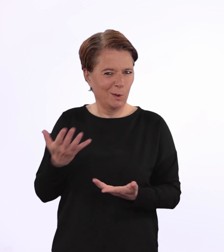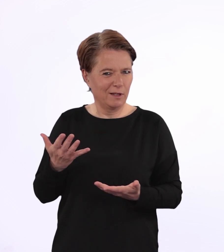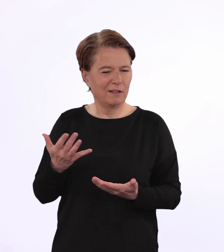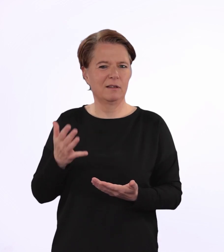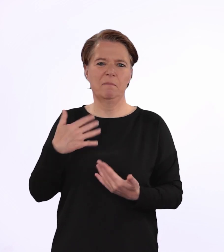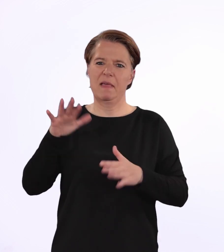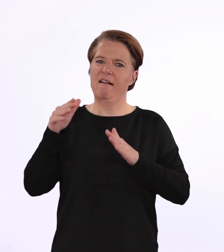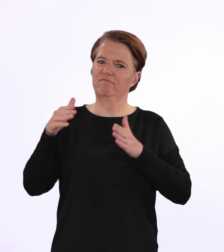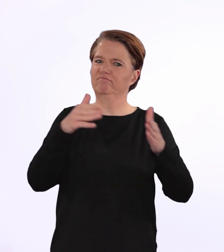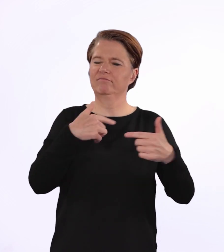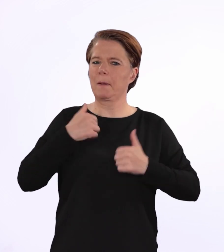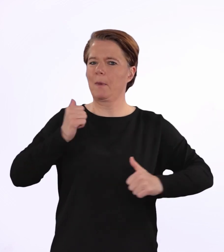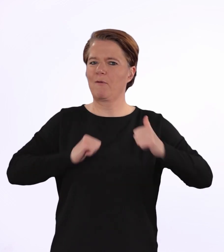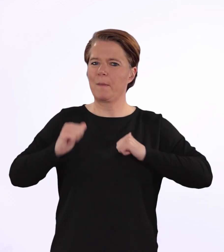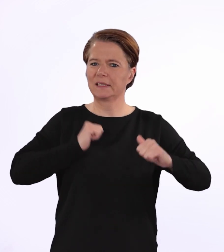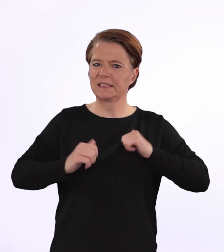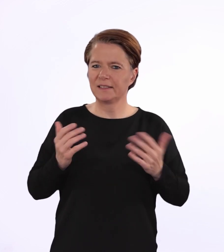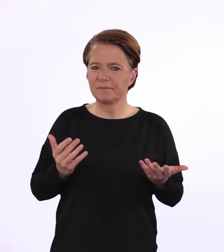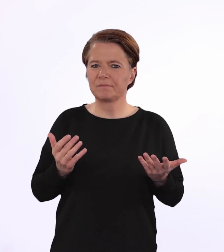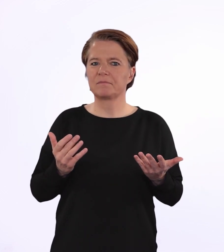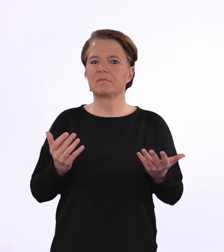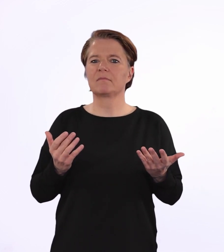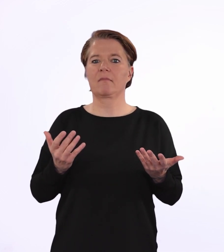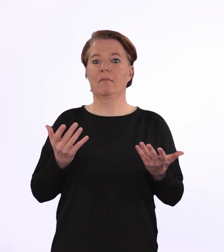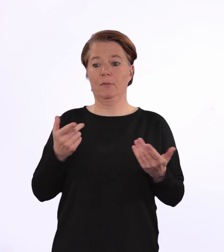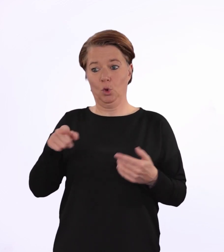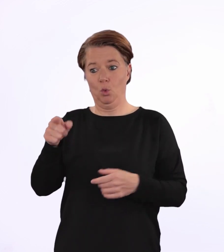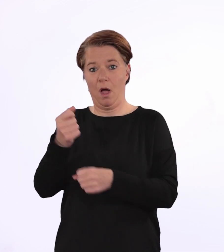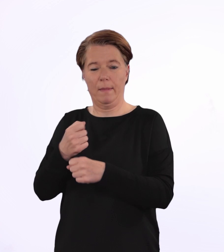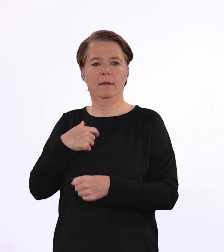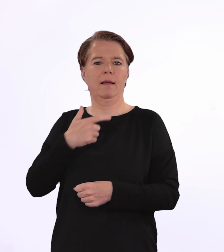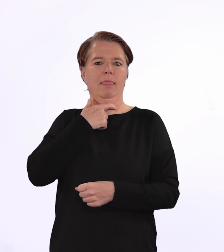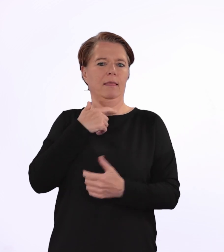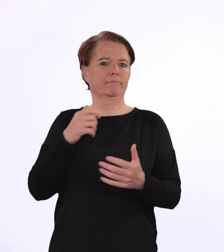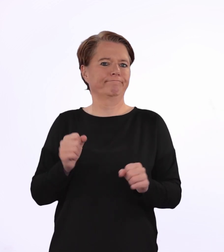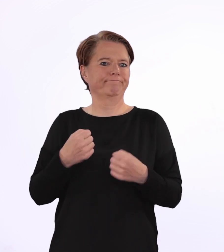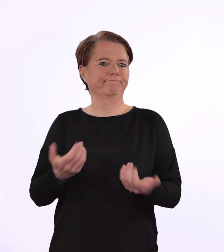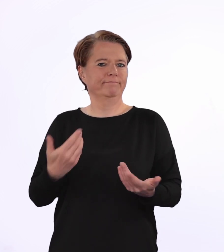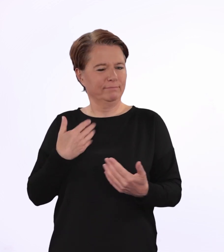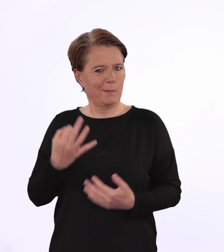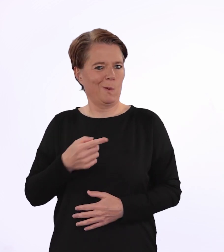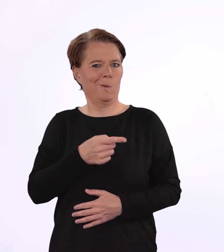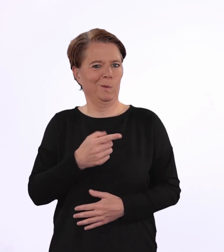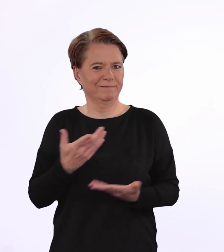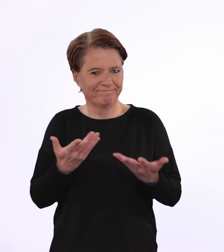weil ich doch sehr viel dann ins Performen reingekommen bin und gar nicht so viel da sein konnte für das Projekt, wie es das eigentlich braucht.